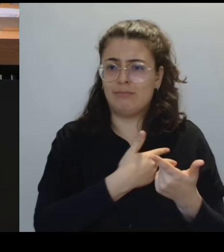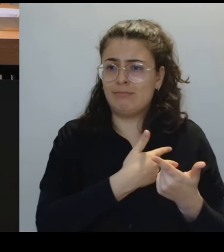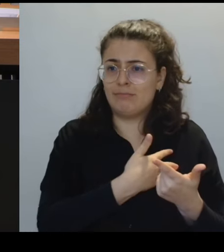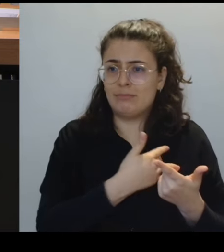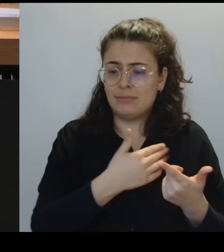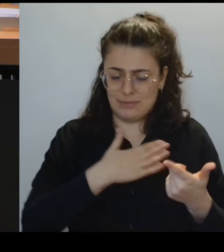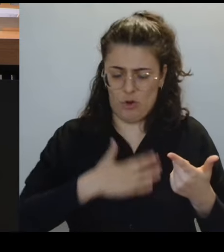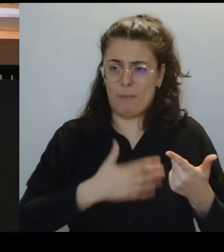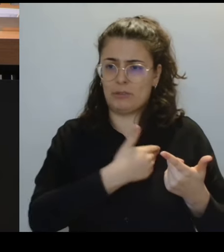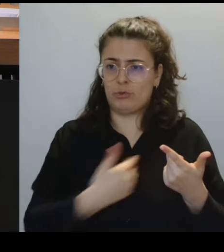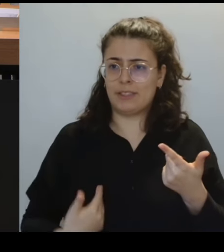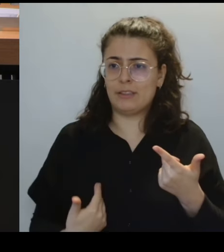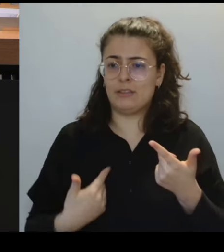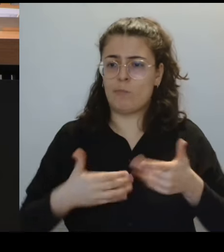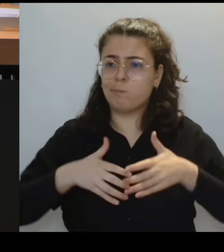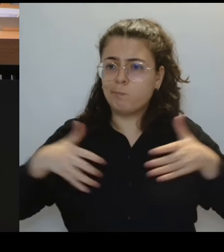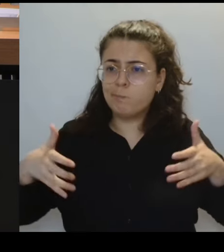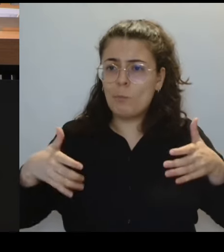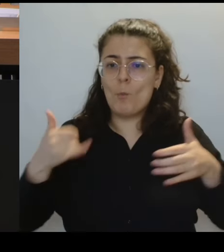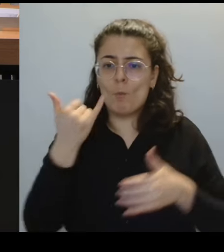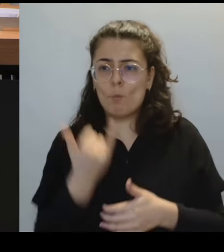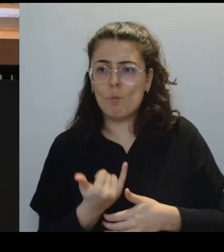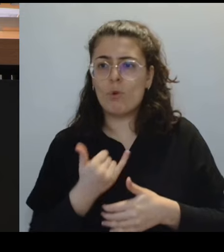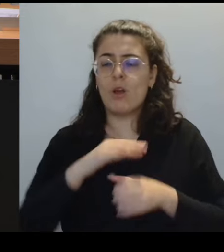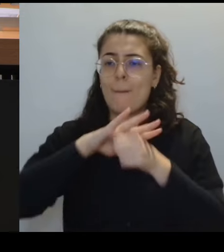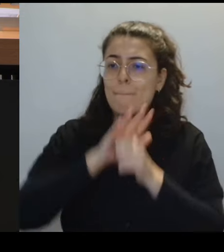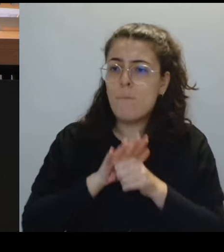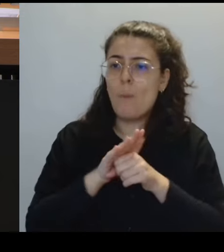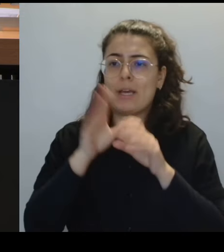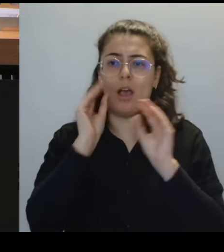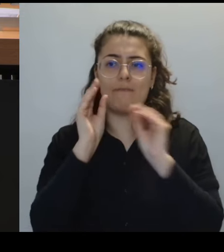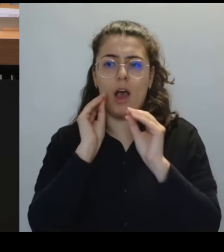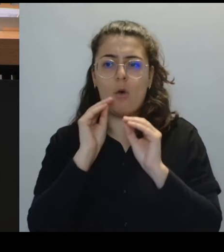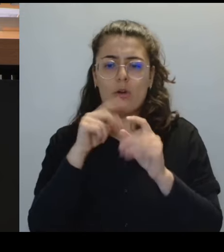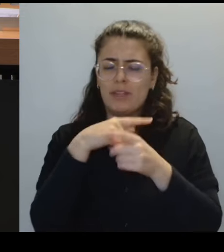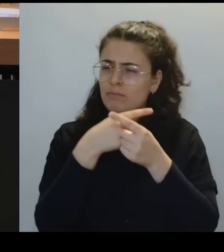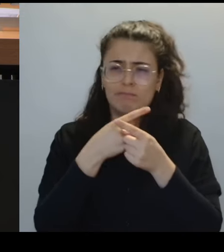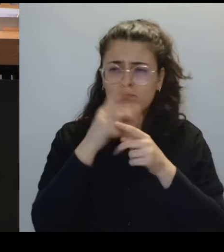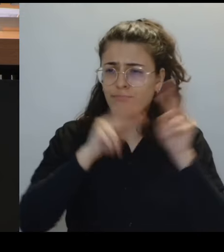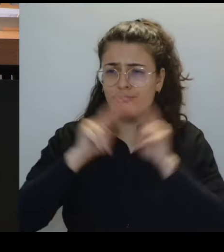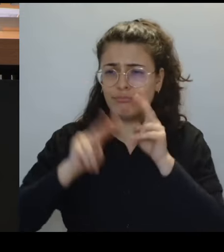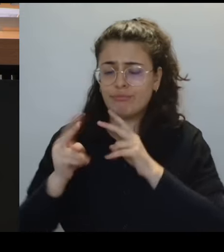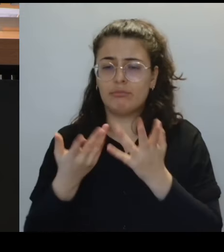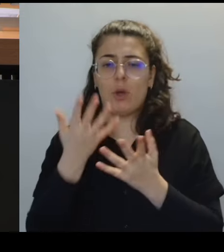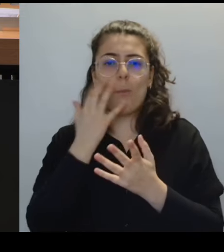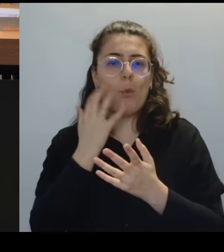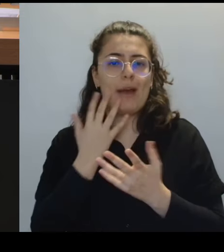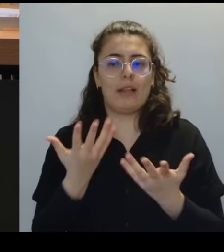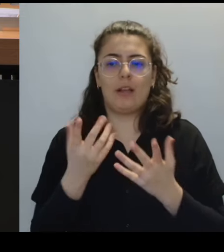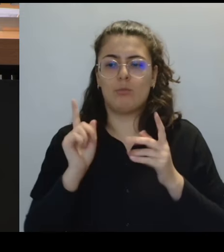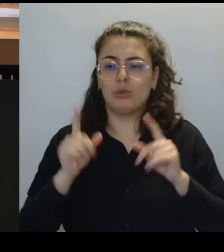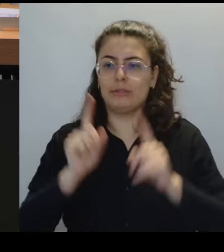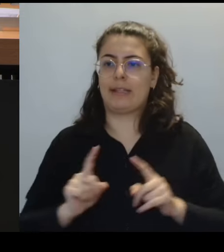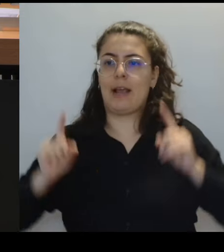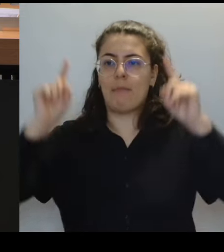Mobbing-Erfahrungen, dies können alles Themen sein, denen sich Jugendliche dann gegenübersehen und nicht alle davon sind zwingend den Eltern bekannt.